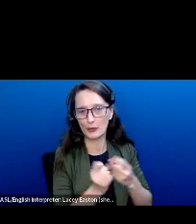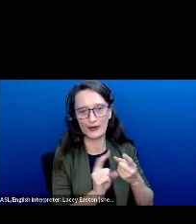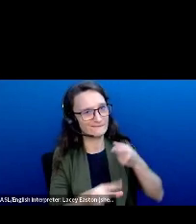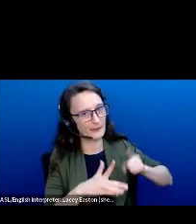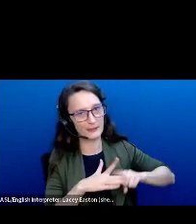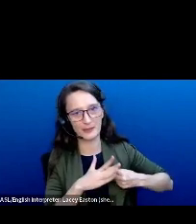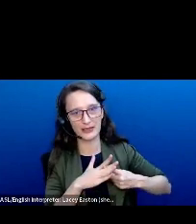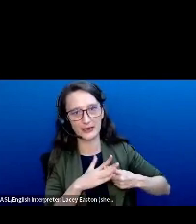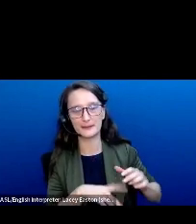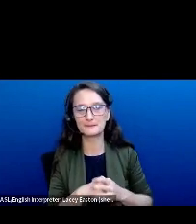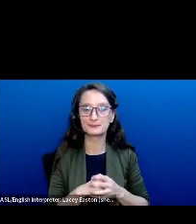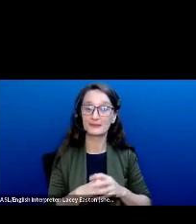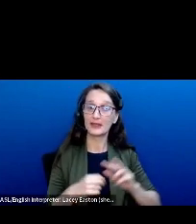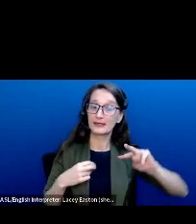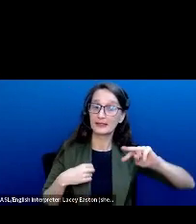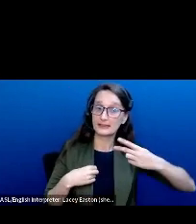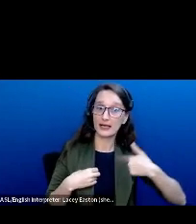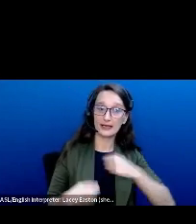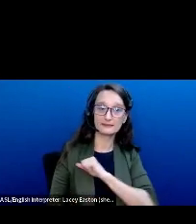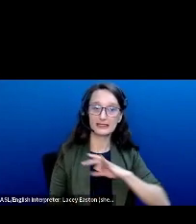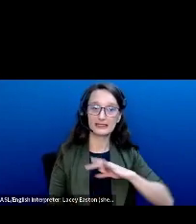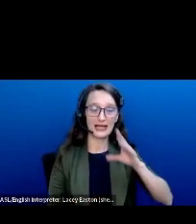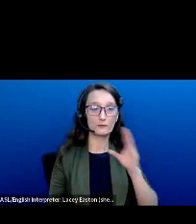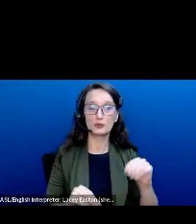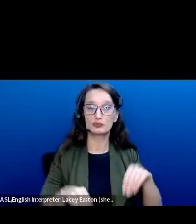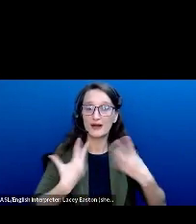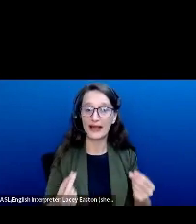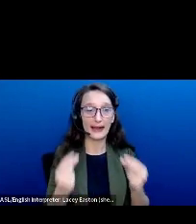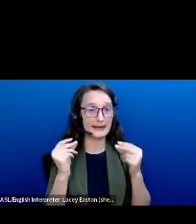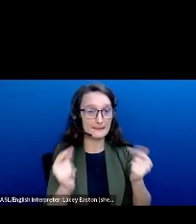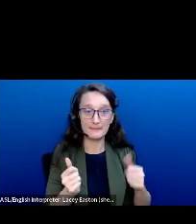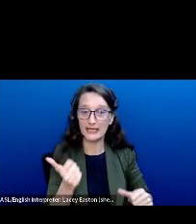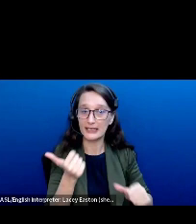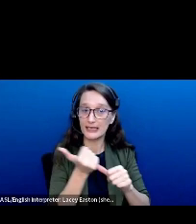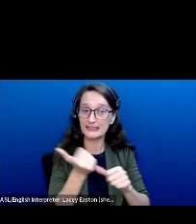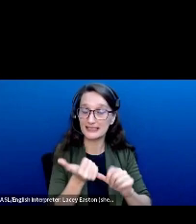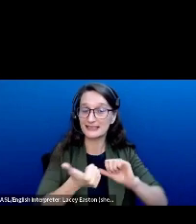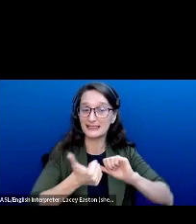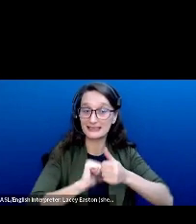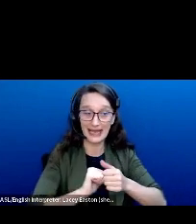brinda asistencia inmediata, ya sea respondiendo directamente las preguntas de la persona que llama o